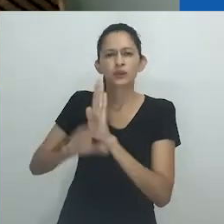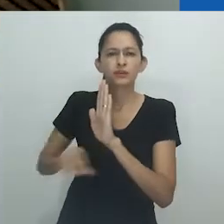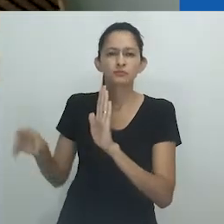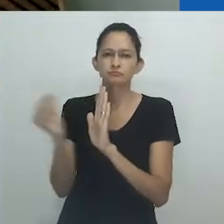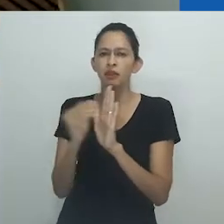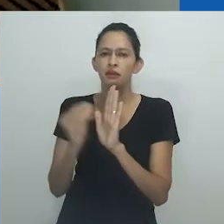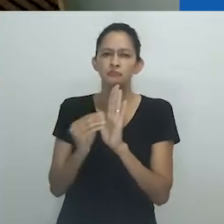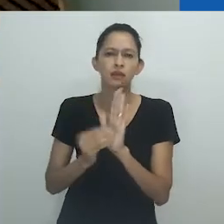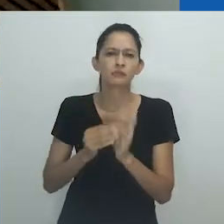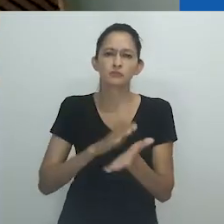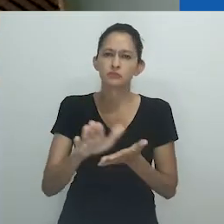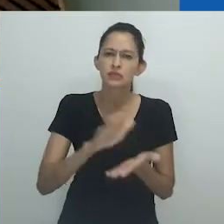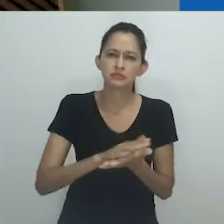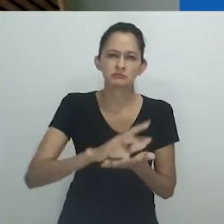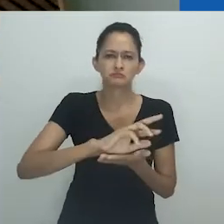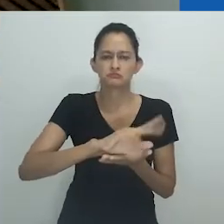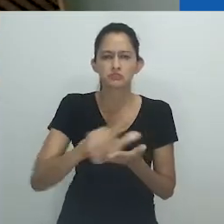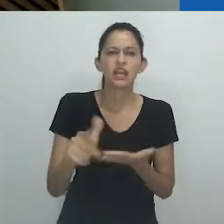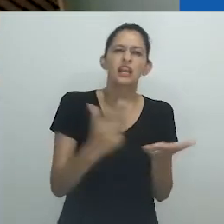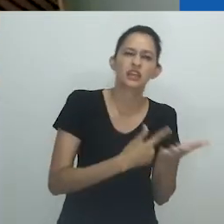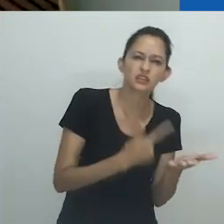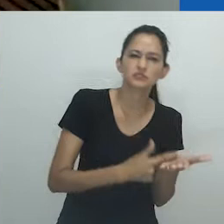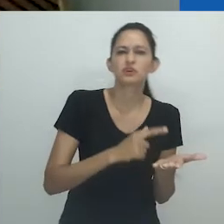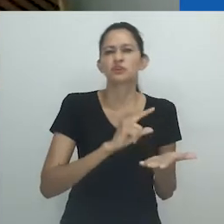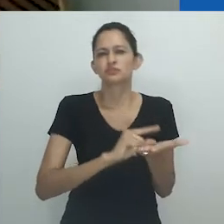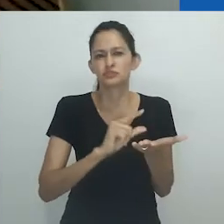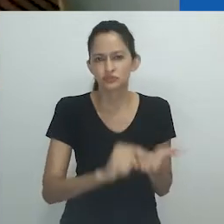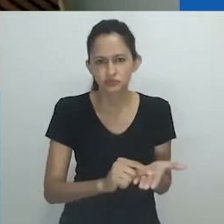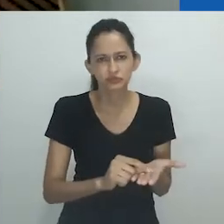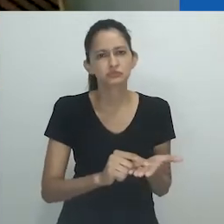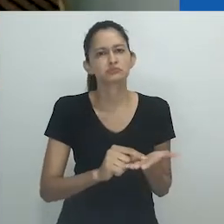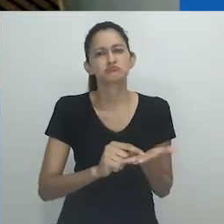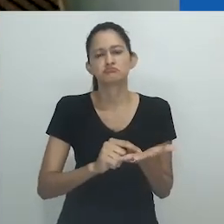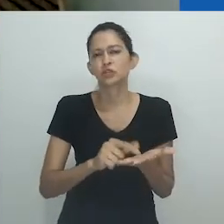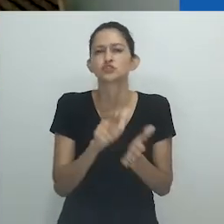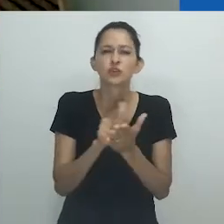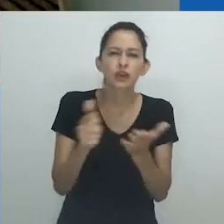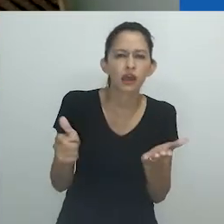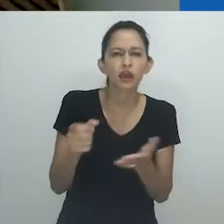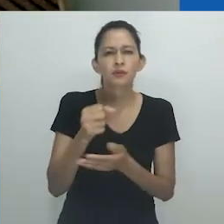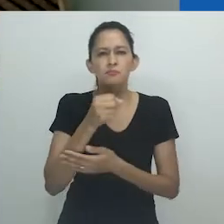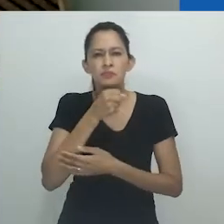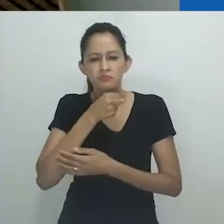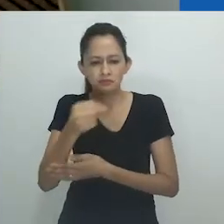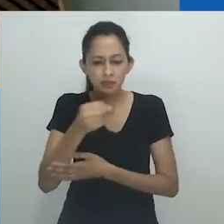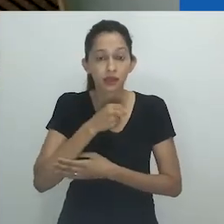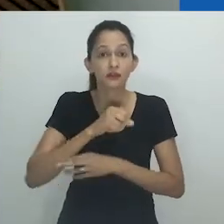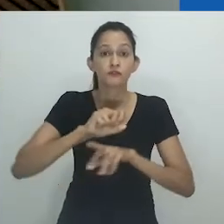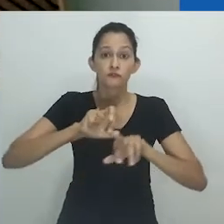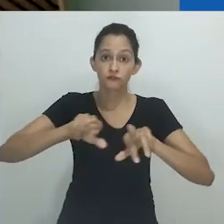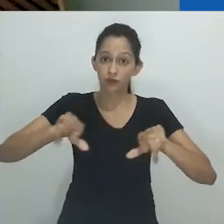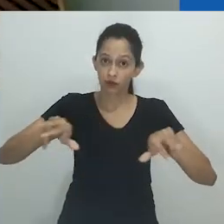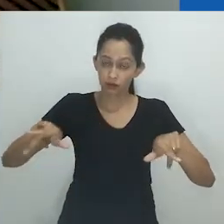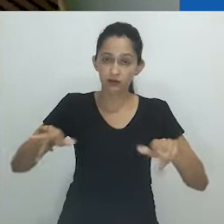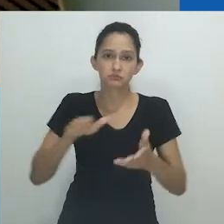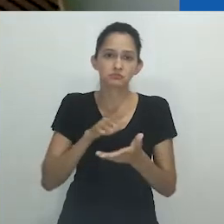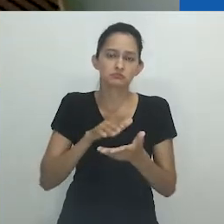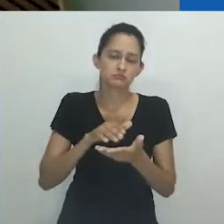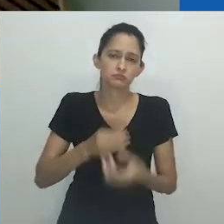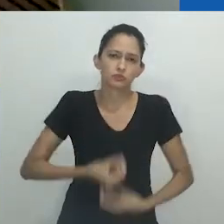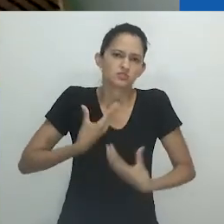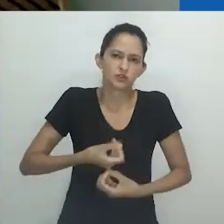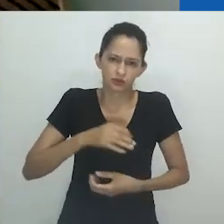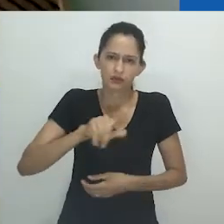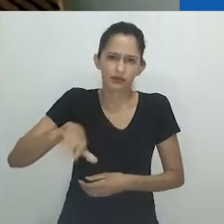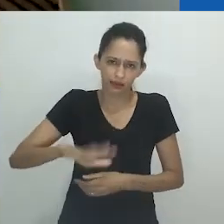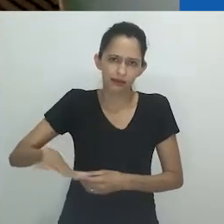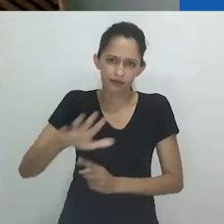Do seu vasto currículo com publicações em formatos diversos, livros, artigos, intervenções púbicas, em jornais, e várias formas de expressões artísticas,